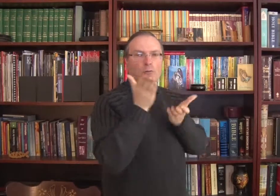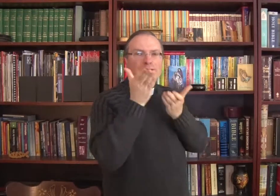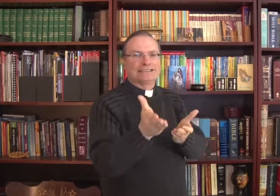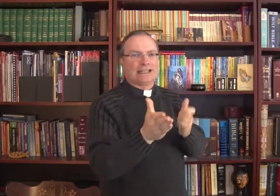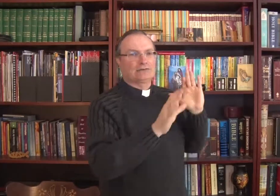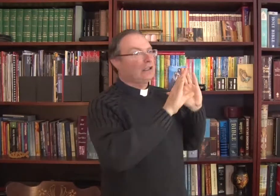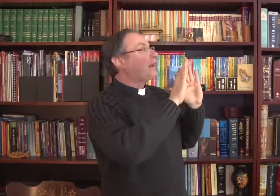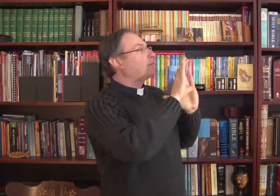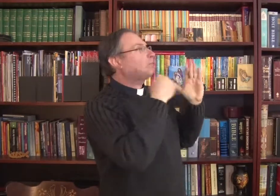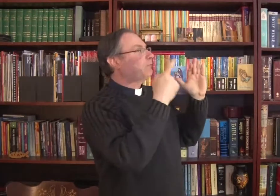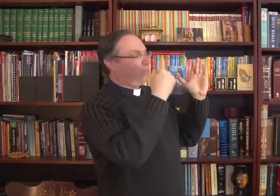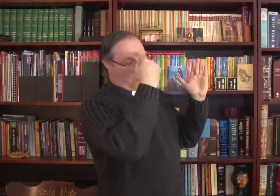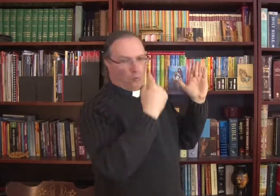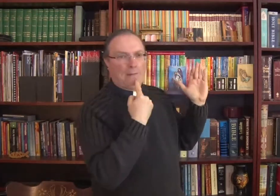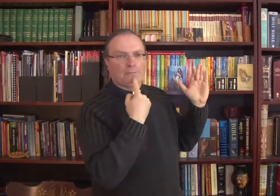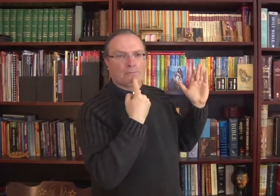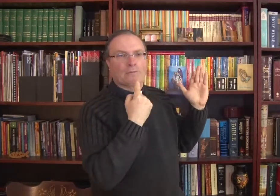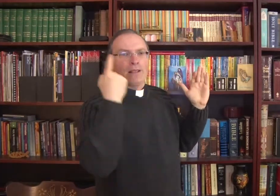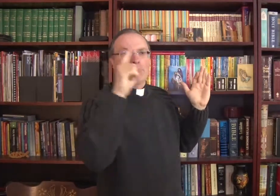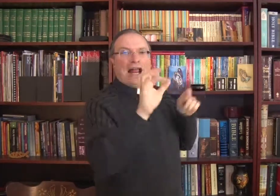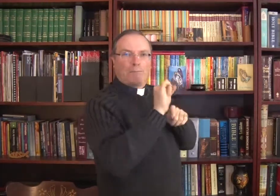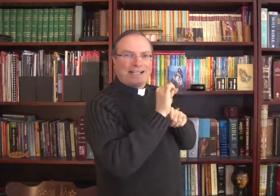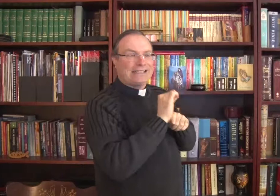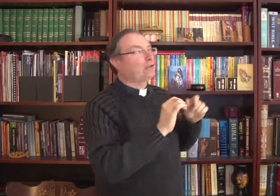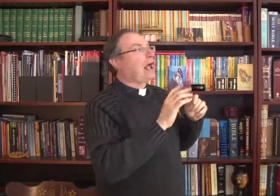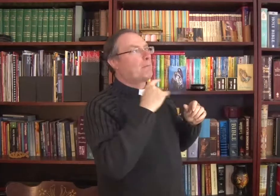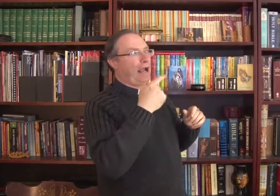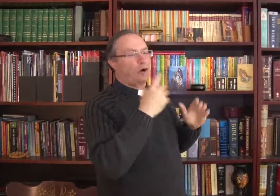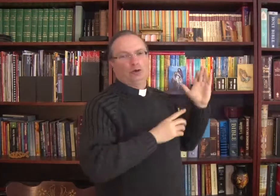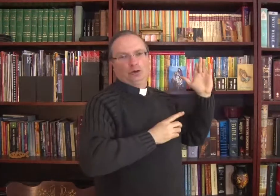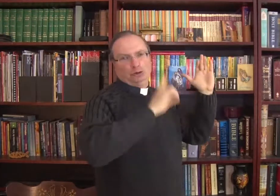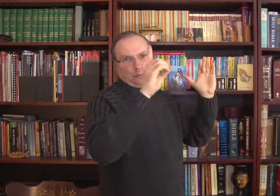de l’obéissance de la foi par la pratique de la Parole de Dieu.